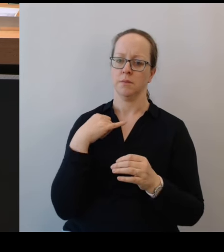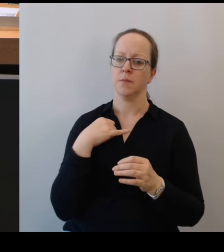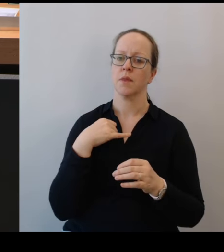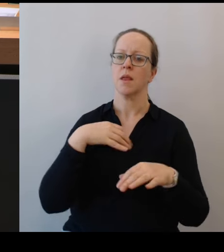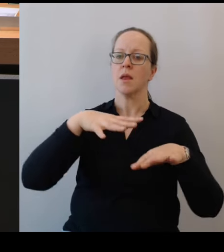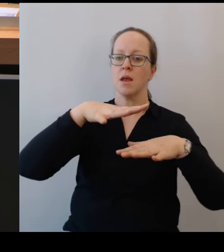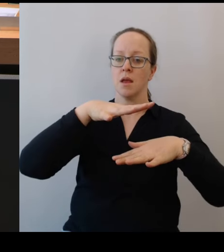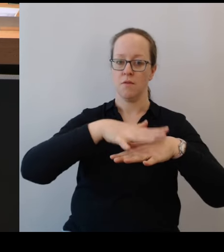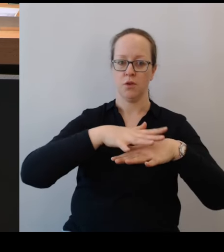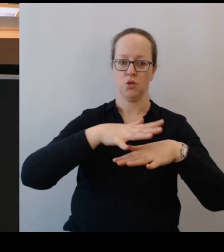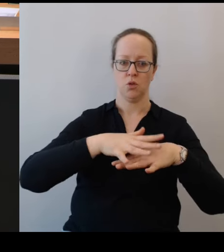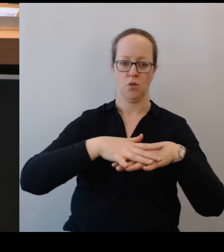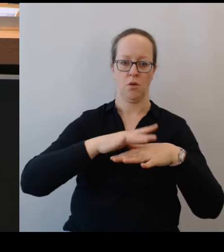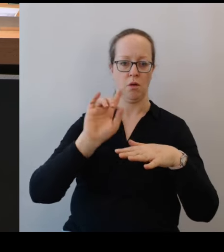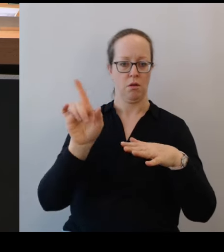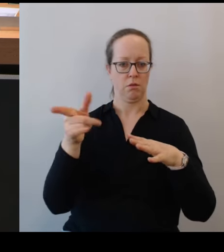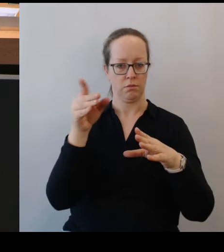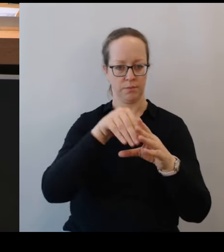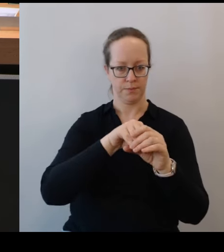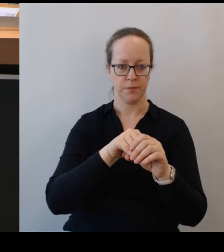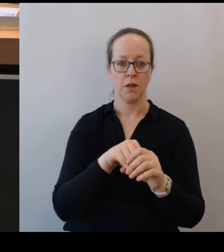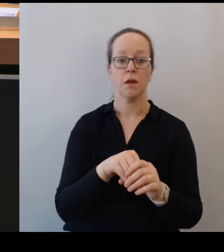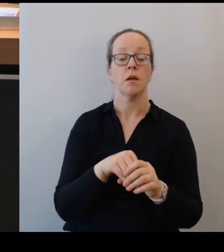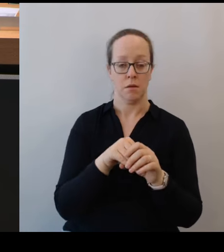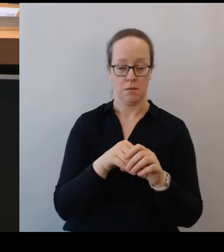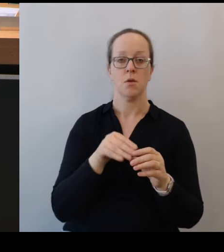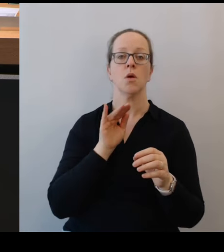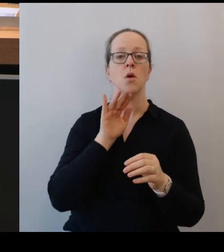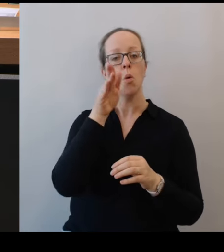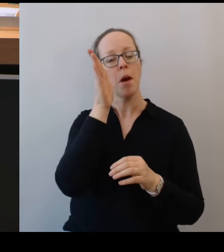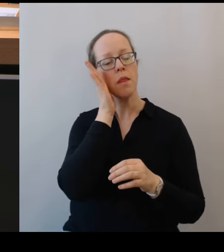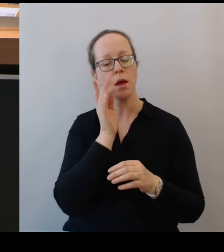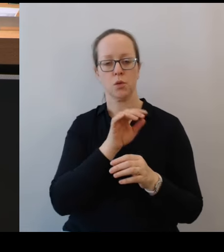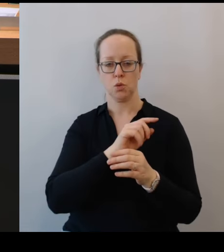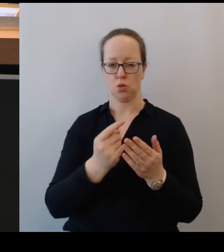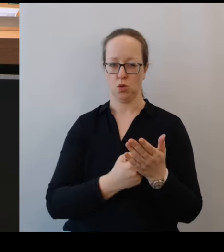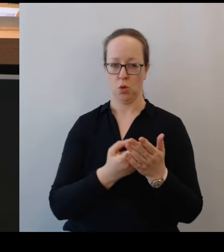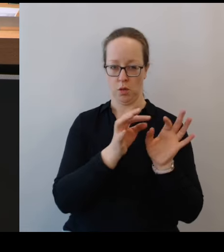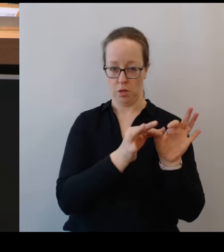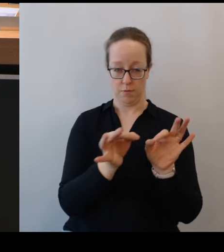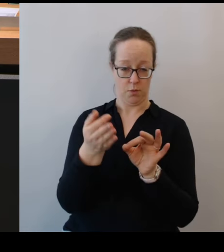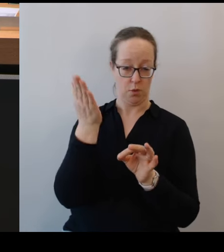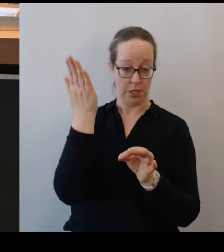Bei Einführung der Übernachtungssteuer wurde aufgrund der damals aktuellen Rechtsprechung des Bundesverwaltungsgerichts